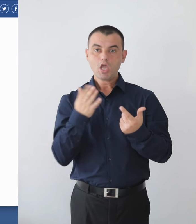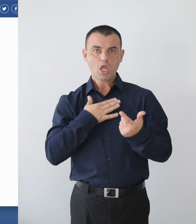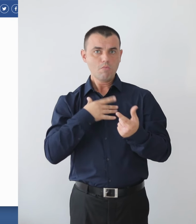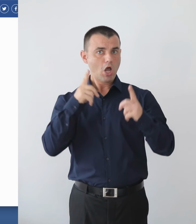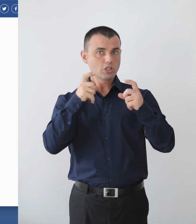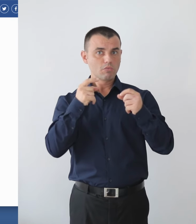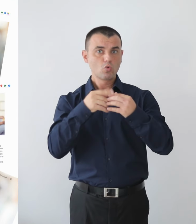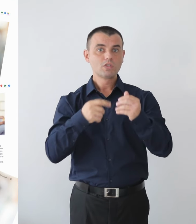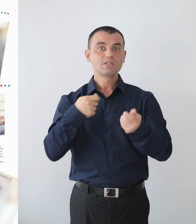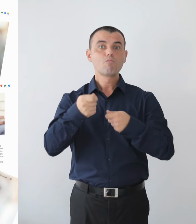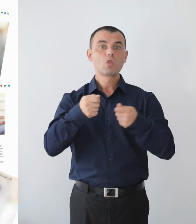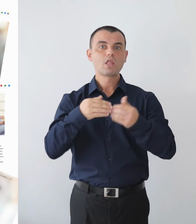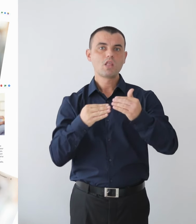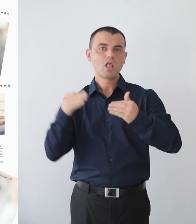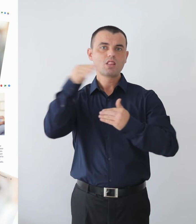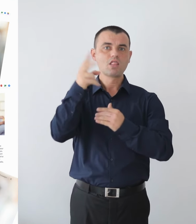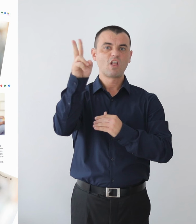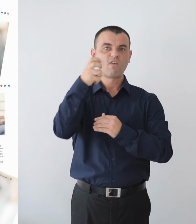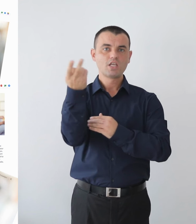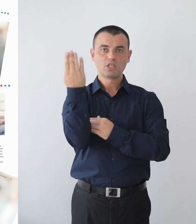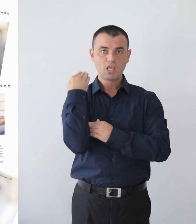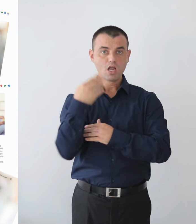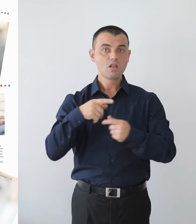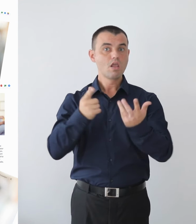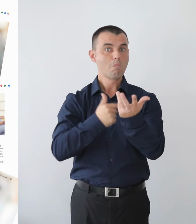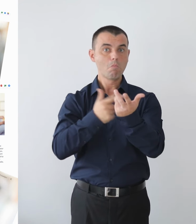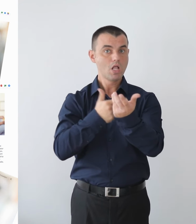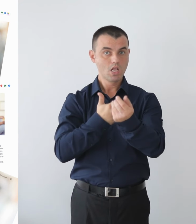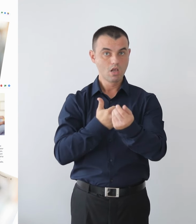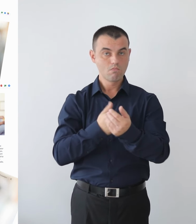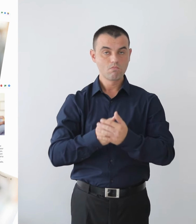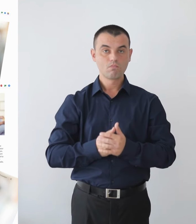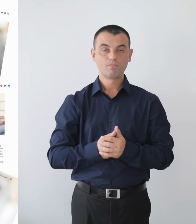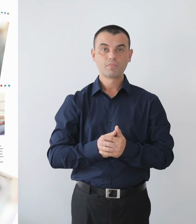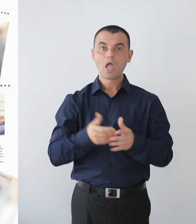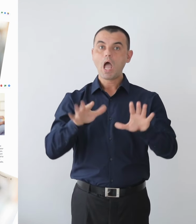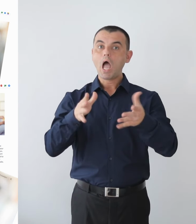И така, има снимки, които са продадени над 20 000 пъти и все още се продават.